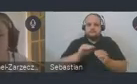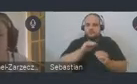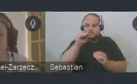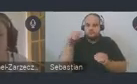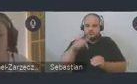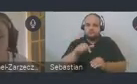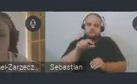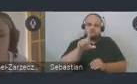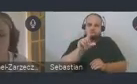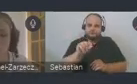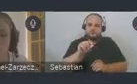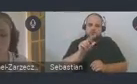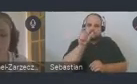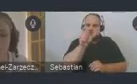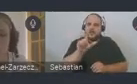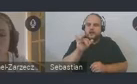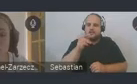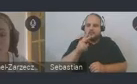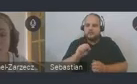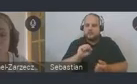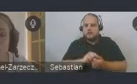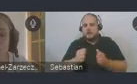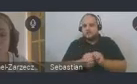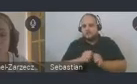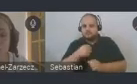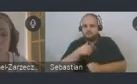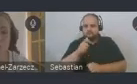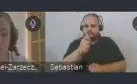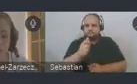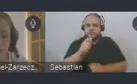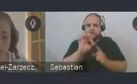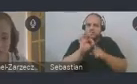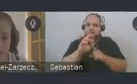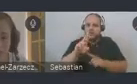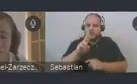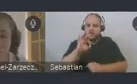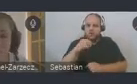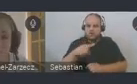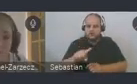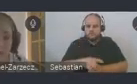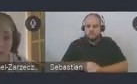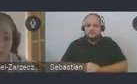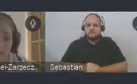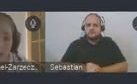Można kliknąć w link, który wrzuciłam na czacie, można zeskanować QR kod, który widzicie na ekranie,